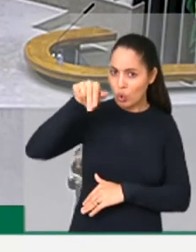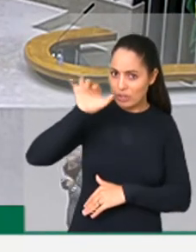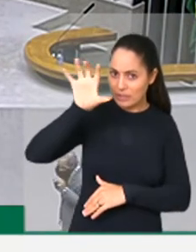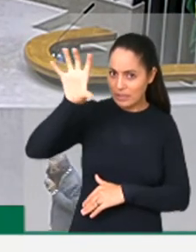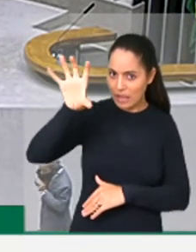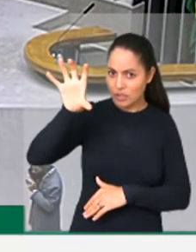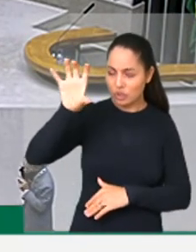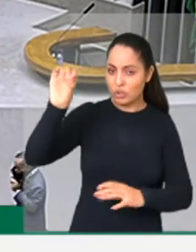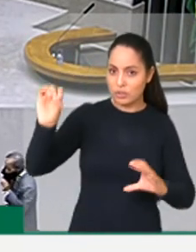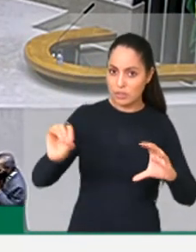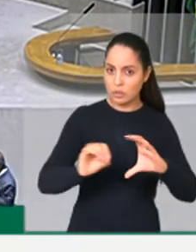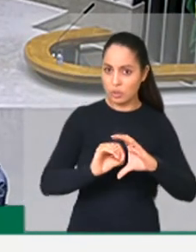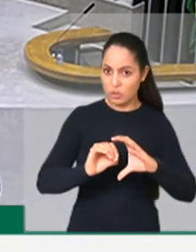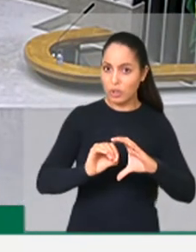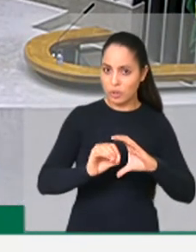FINOR. ENTRE OS PROJETOS DE LEI DESTAQUE PARA O PROJETO DE